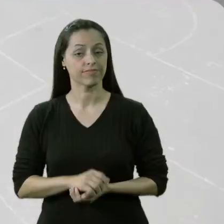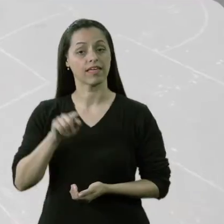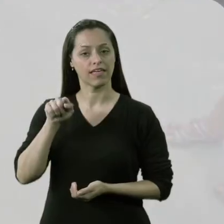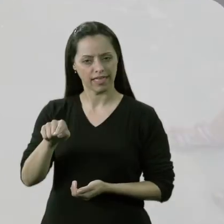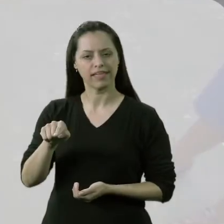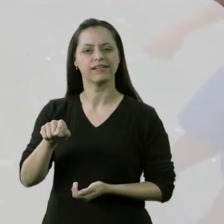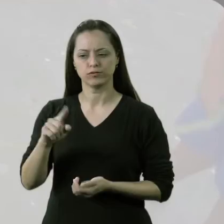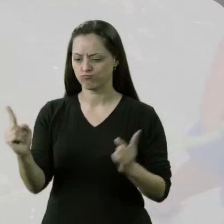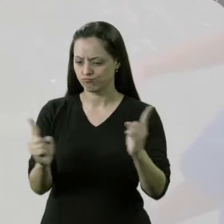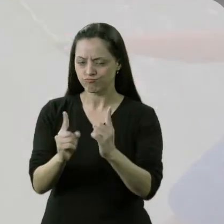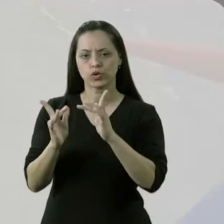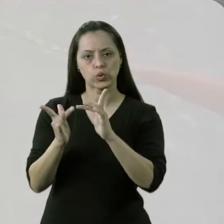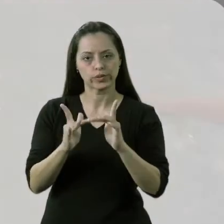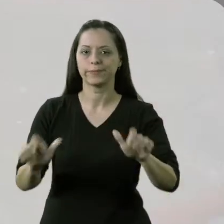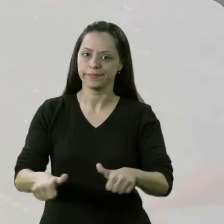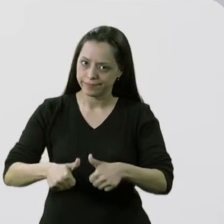Ele interage mais com as pessoas,